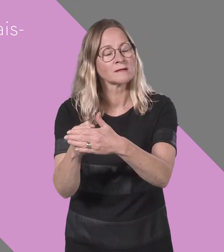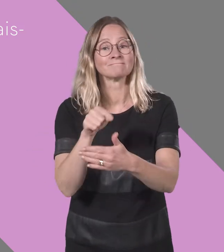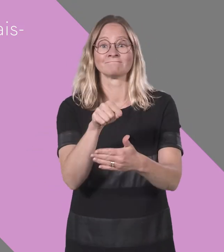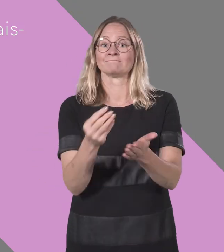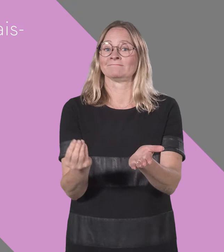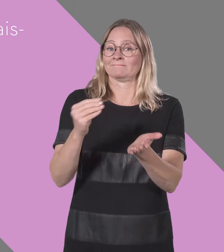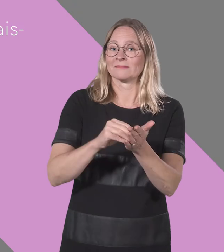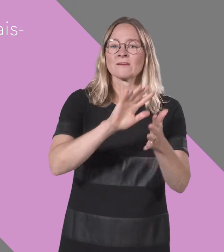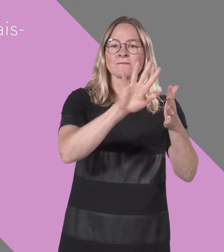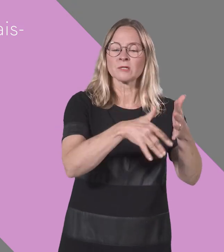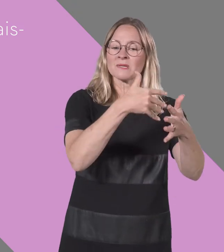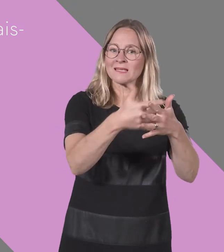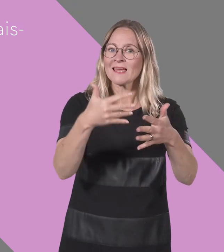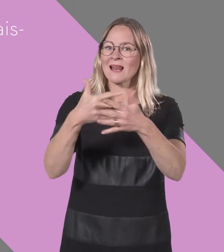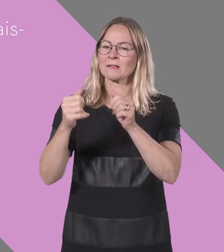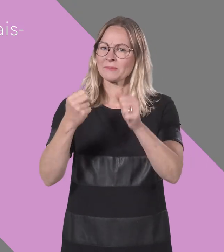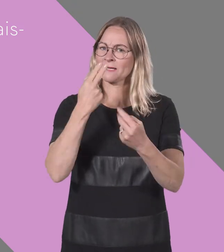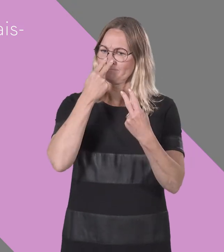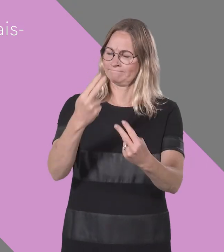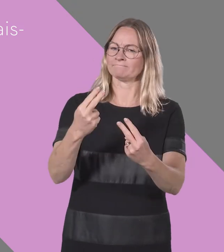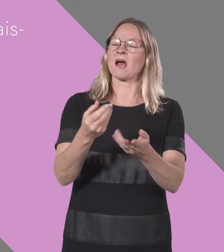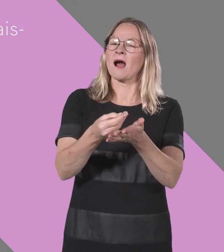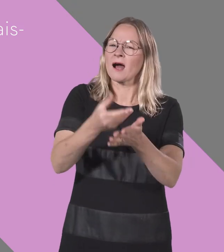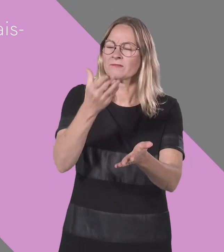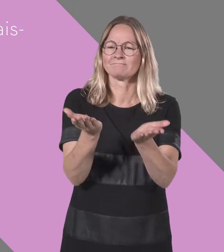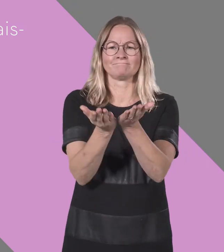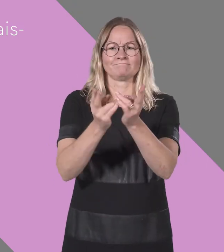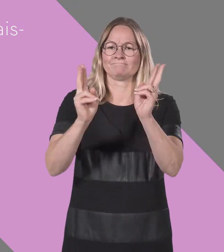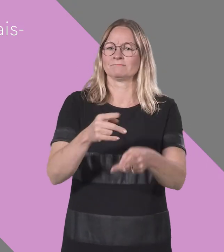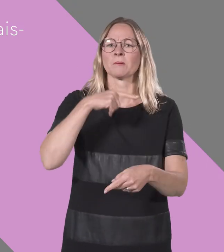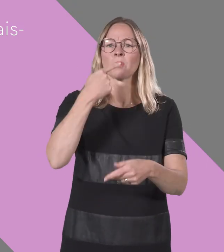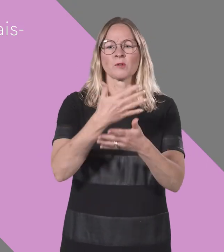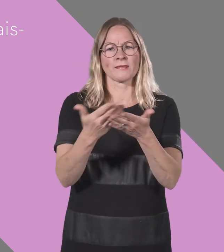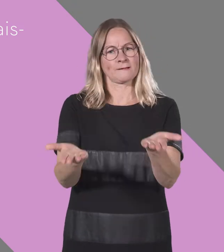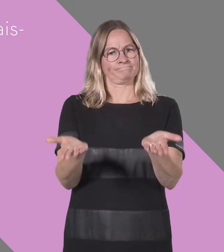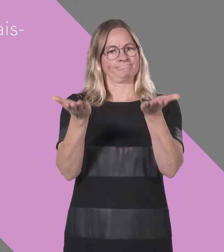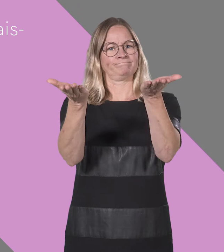Lisäksi viittomakielet tulee nähdä yhtä arvokkaina kuin puhutut kielet.